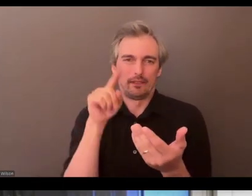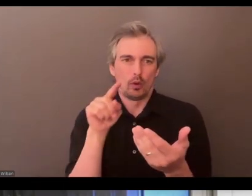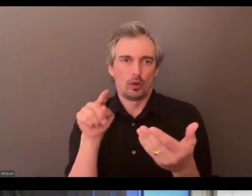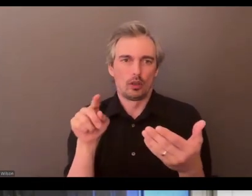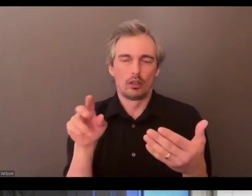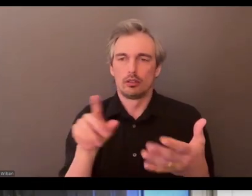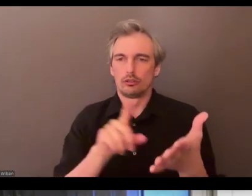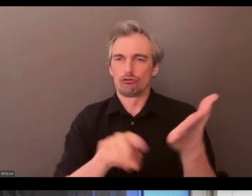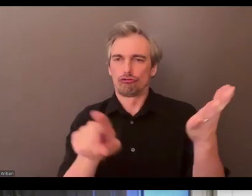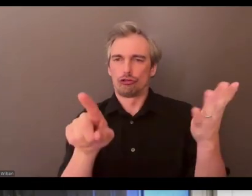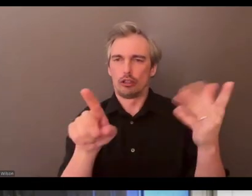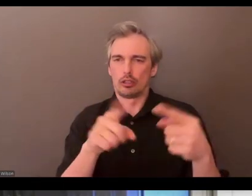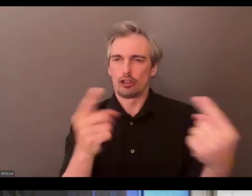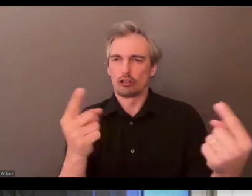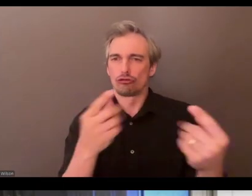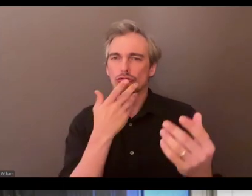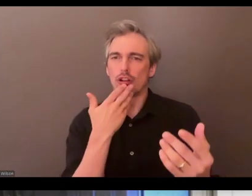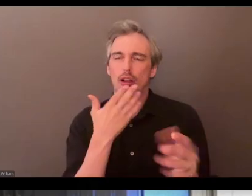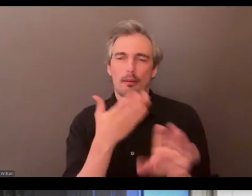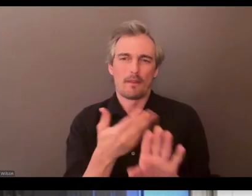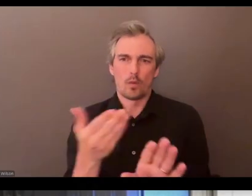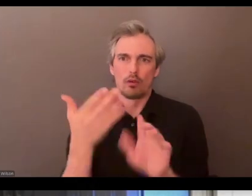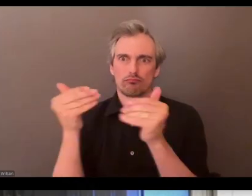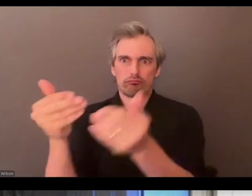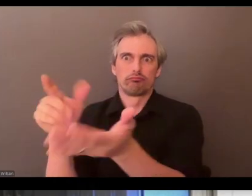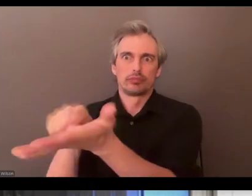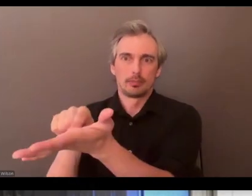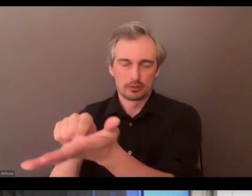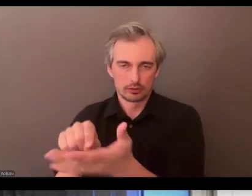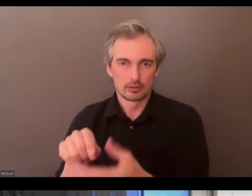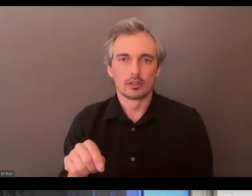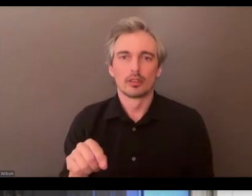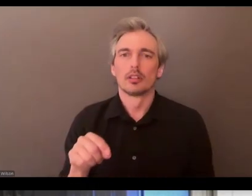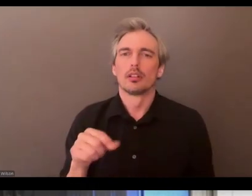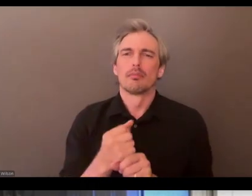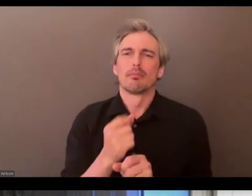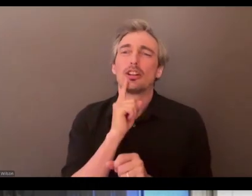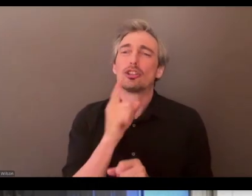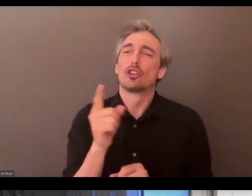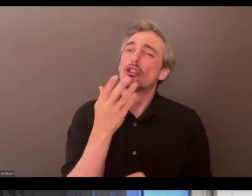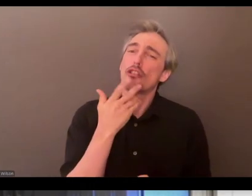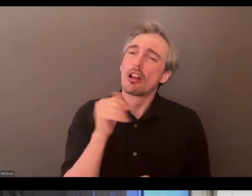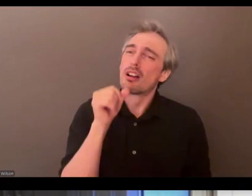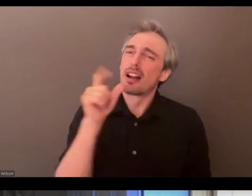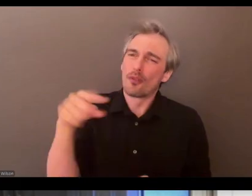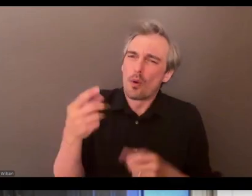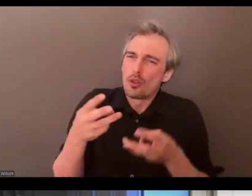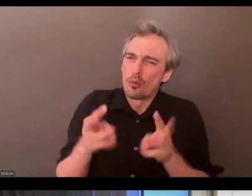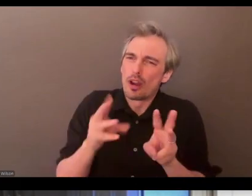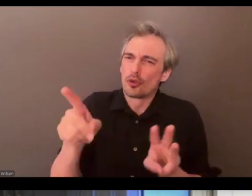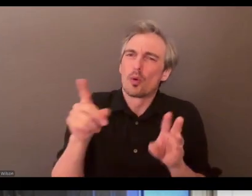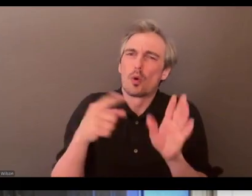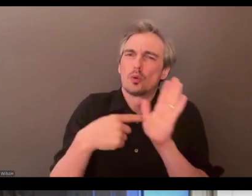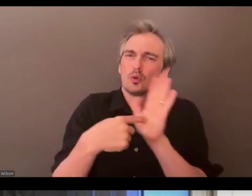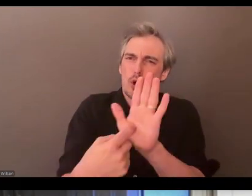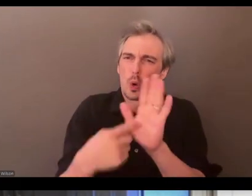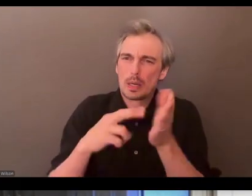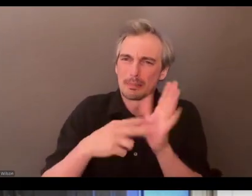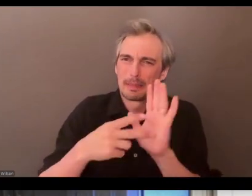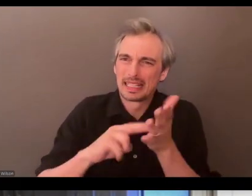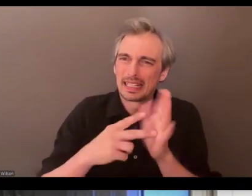そして再度言いますが、色だけで意味を伝えたくないので、パ タ ーンやテクスチャ、または直接的なラベルを色の手がかりと